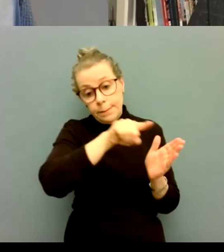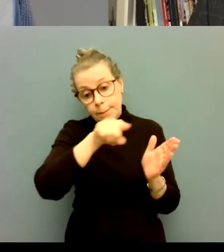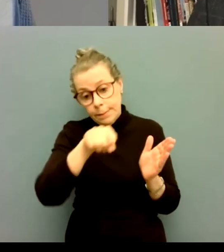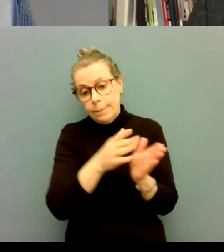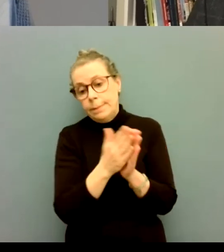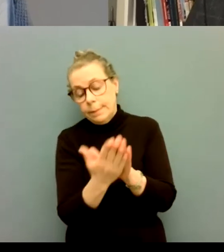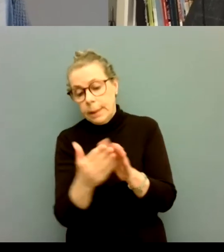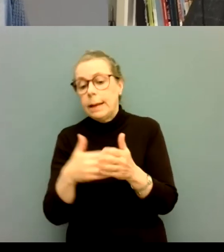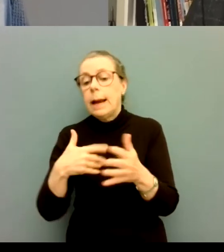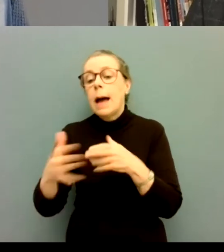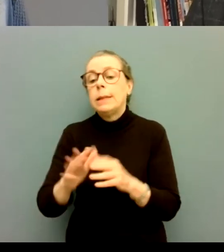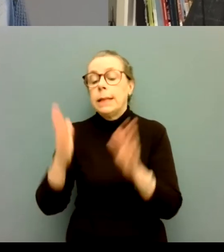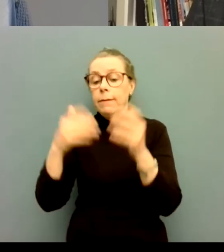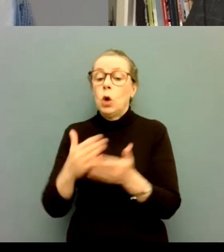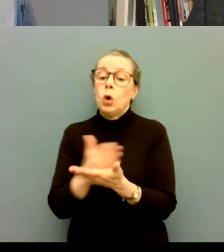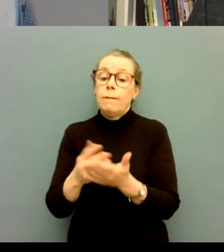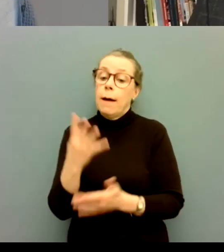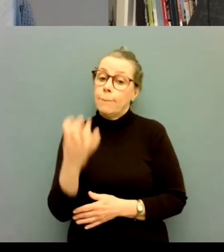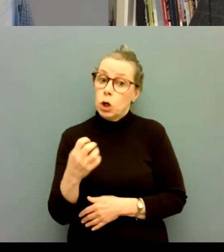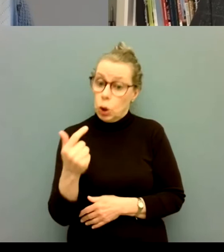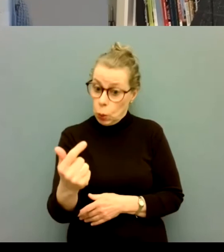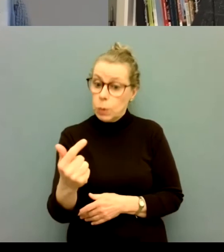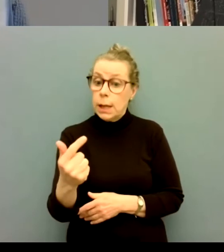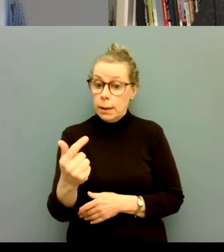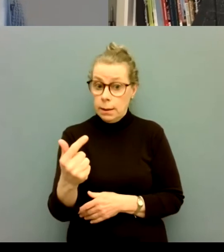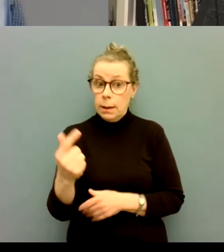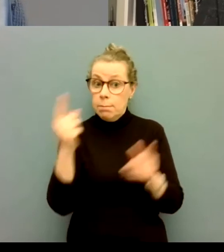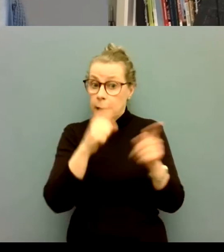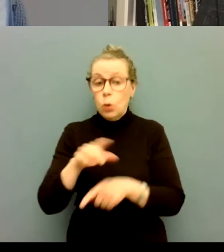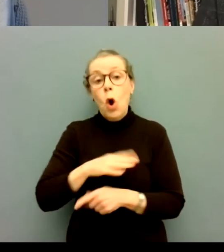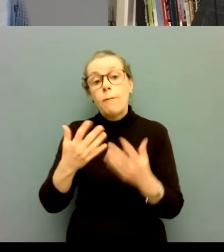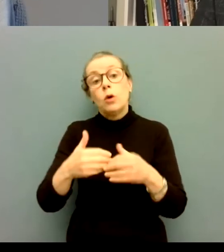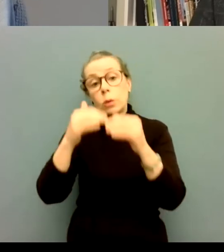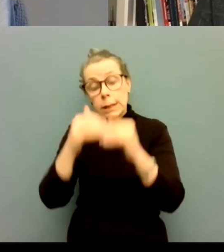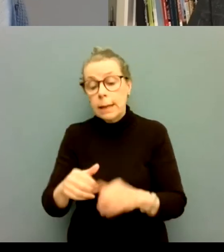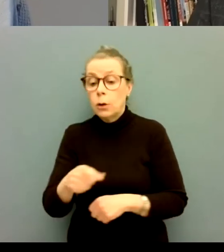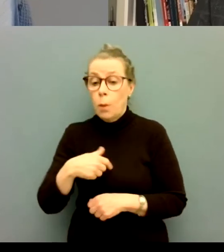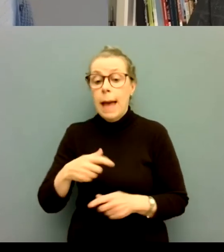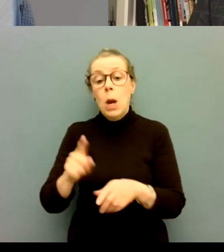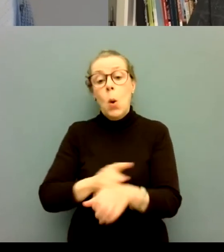Runt 40 000 personer med funktionsnedsättning- är i dag långtidsarbetslösa.